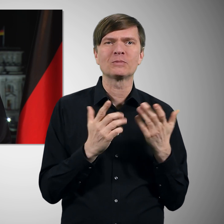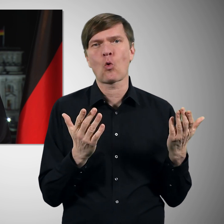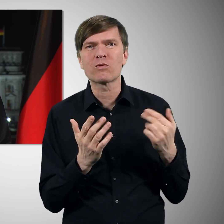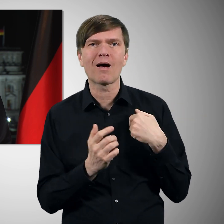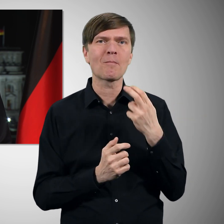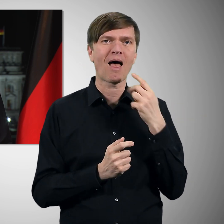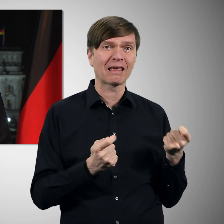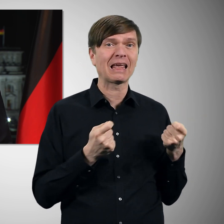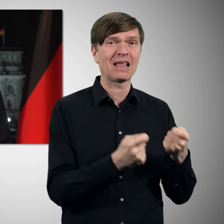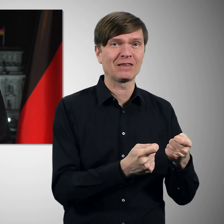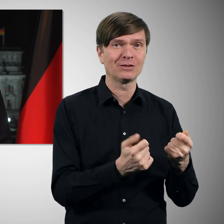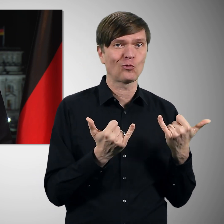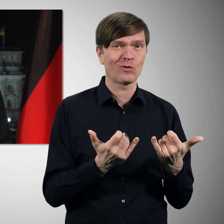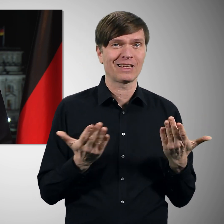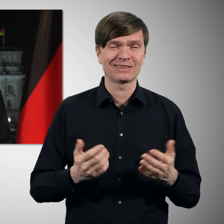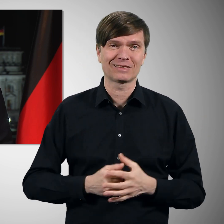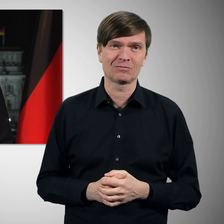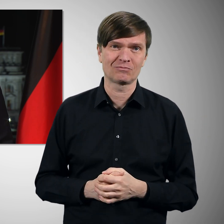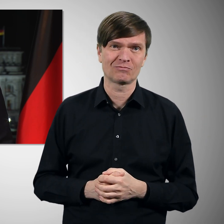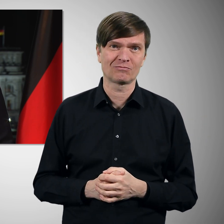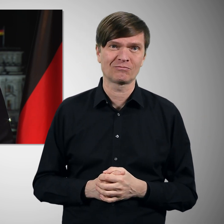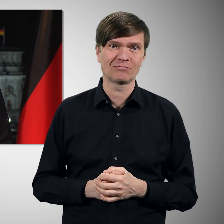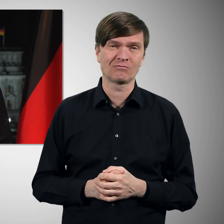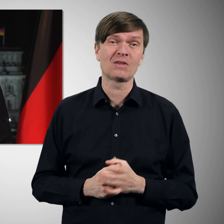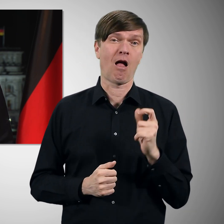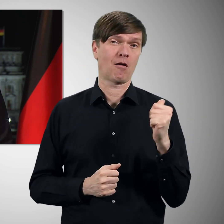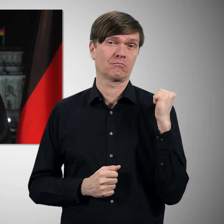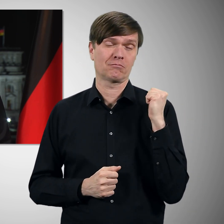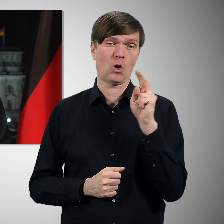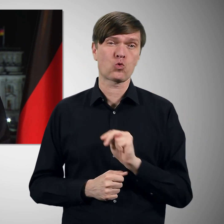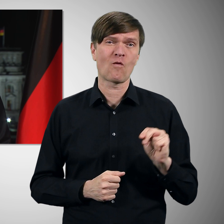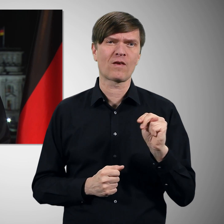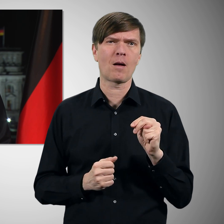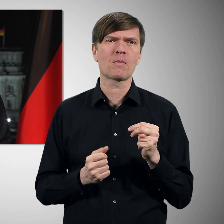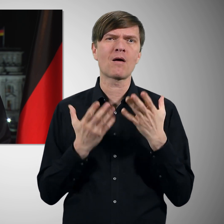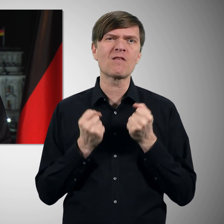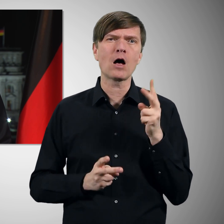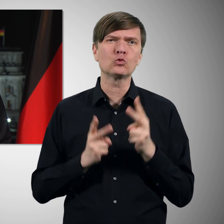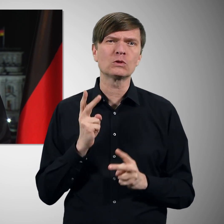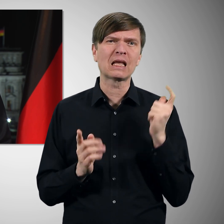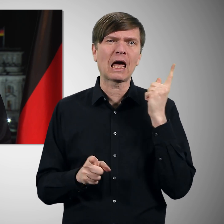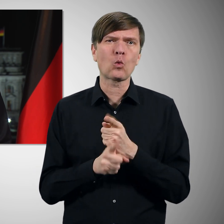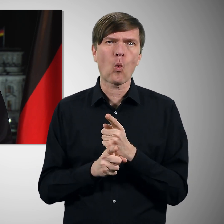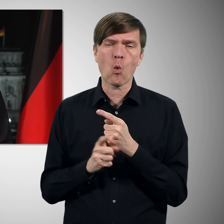All das ist vor dem Hintergrund des weitreichenden Urteils des Bundesverfassungsgerichts von Mitte November nicht einfacher geworden.